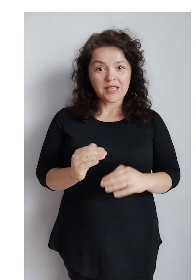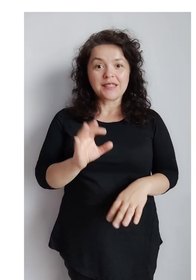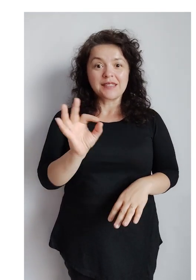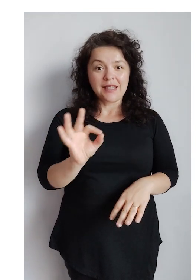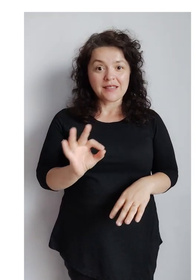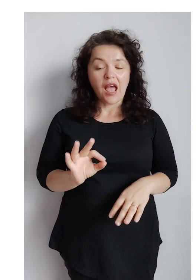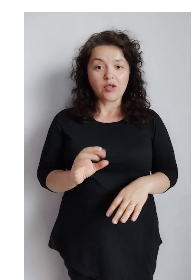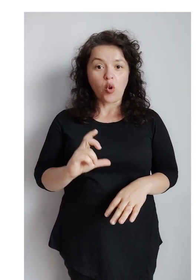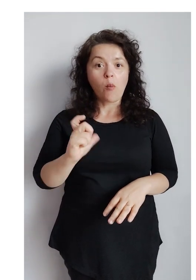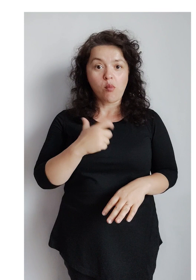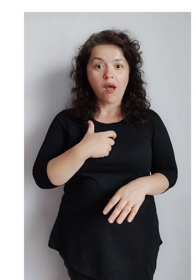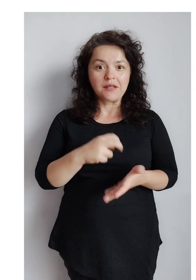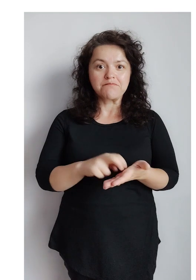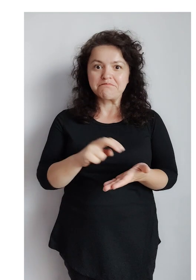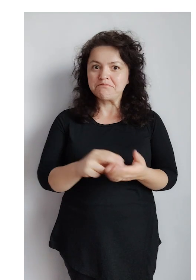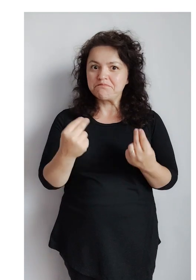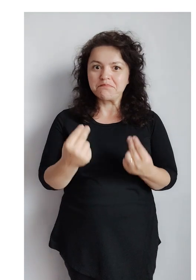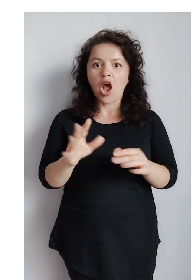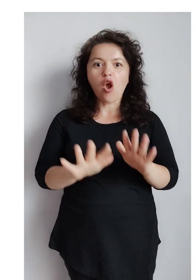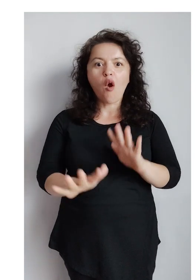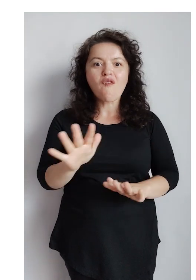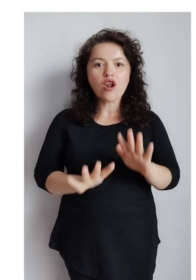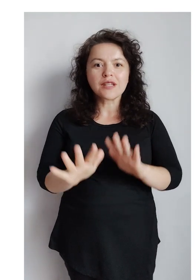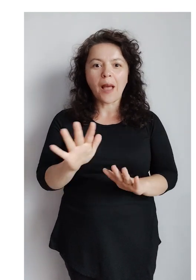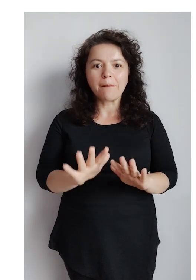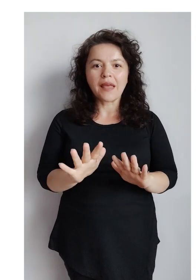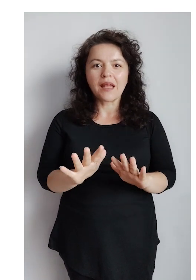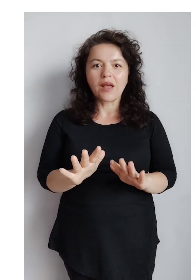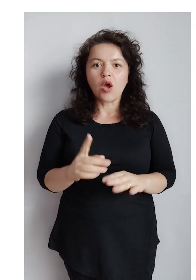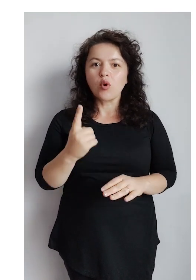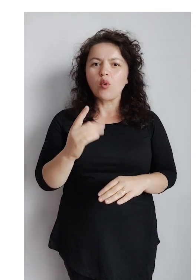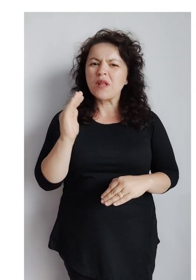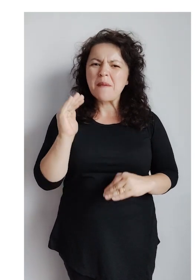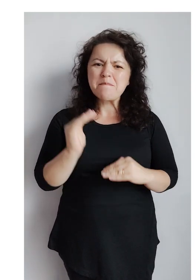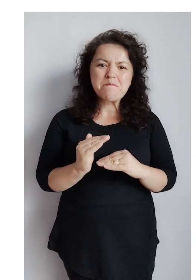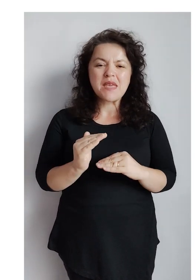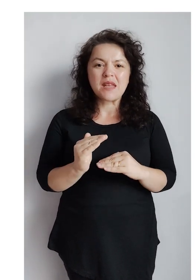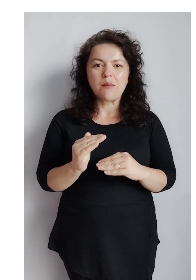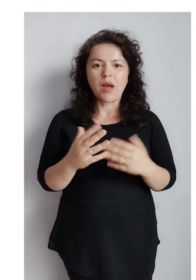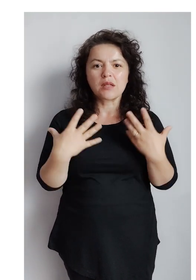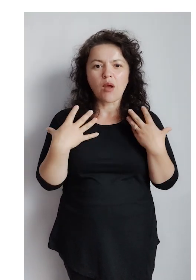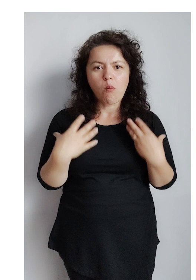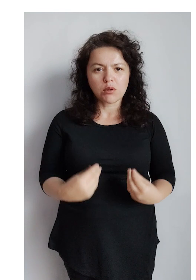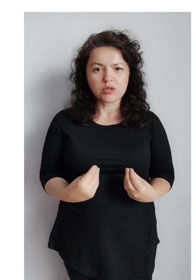Dizainul poate fi utilizat eficient și confortabil și cu un minim de oboseală